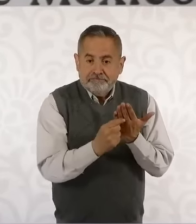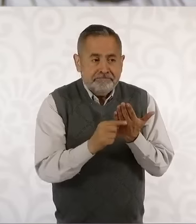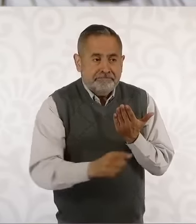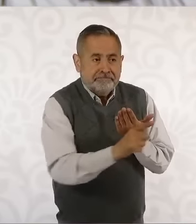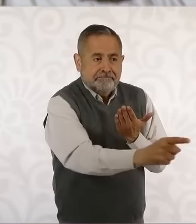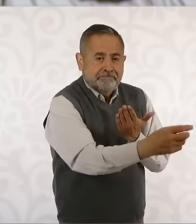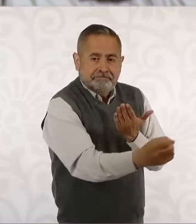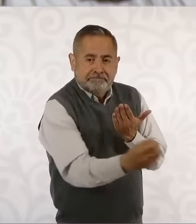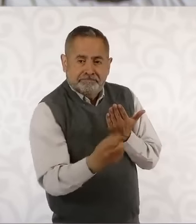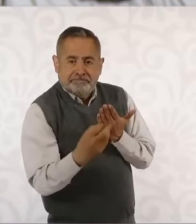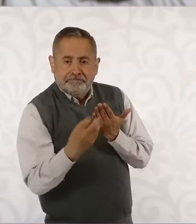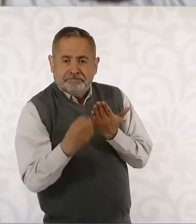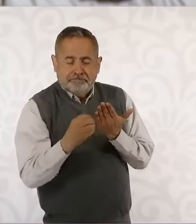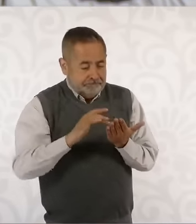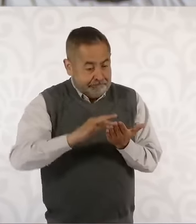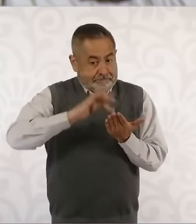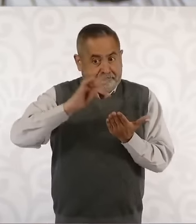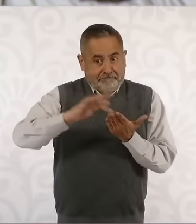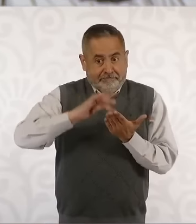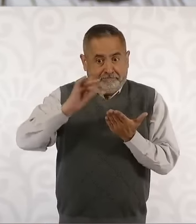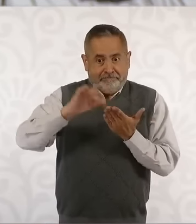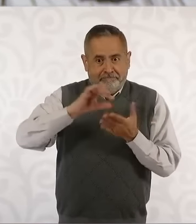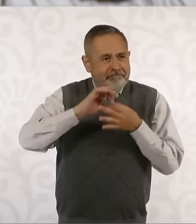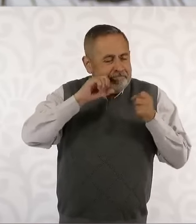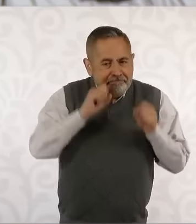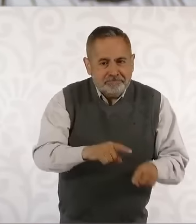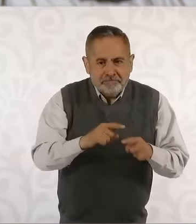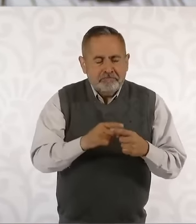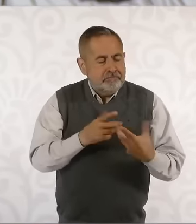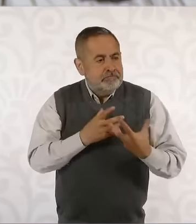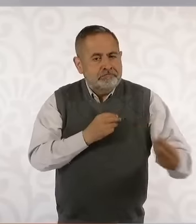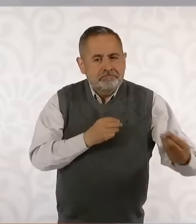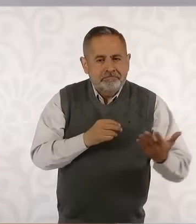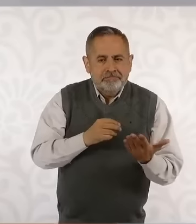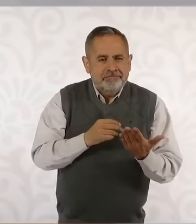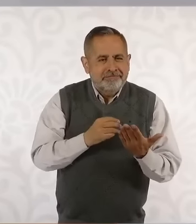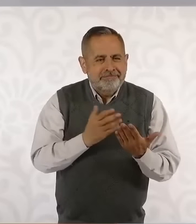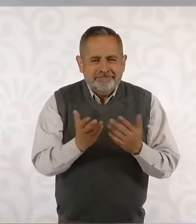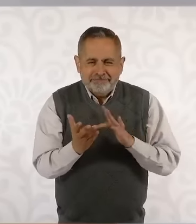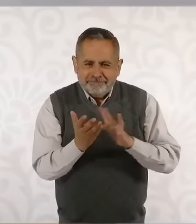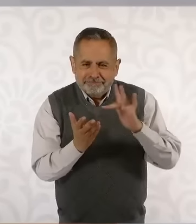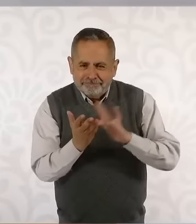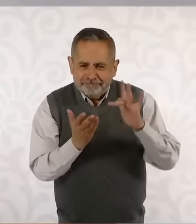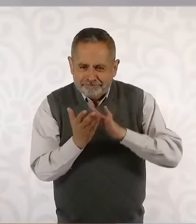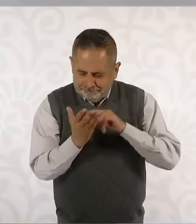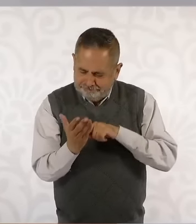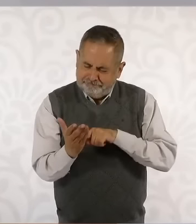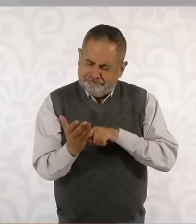que ya todo lo que te salga tenga que ver con esos 5 segundos que te detuviste en esa imagen y ya lo